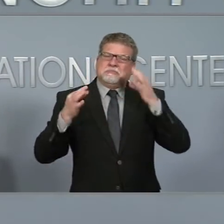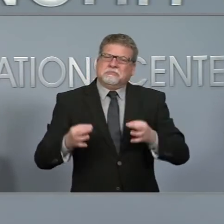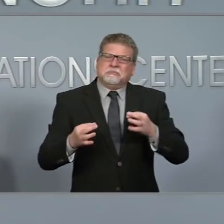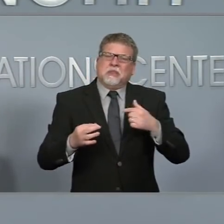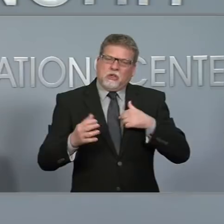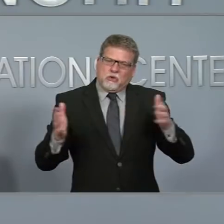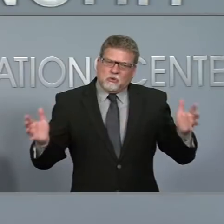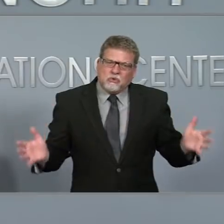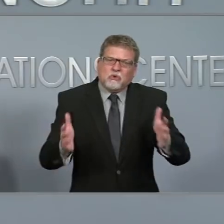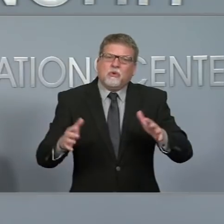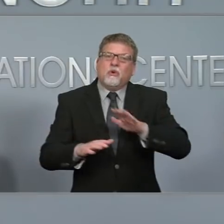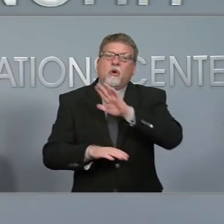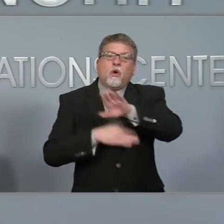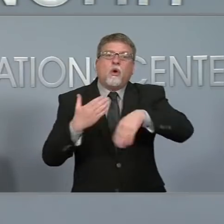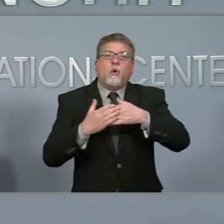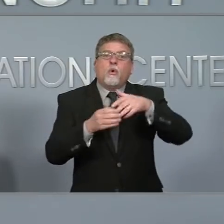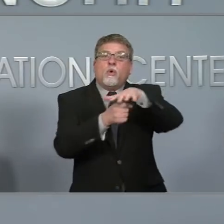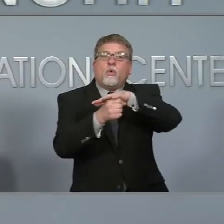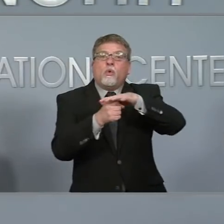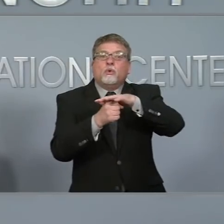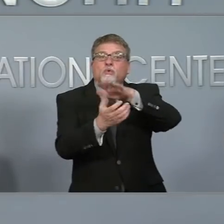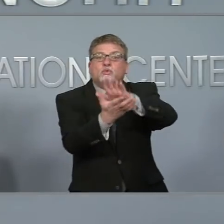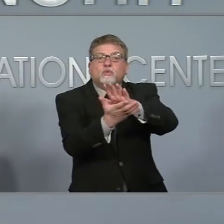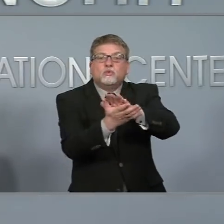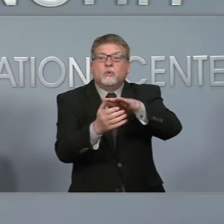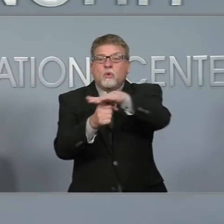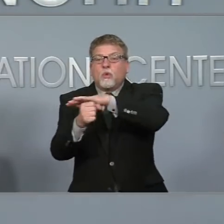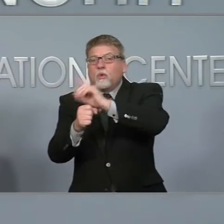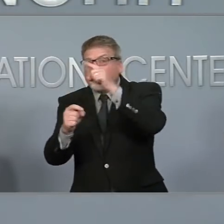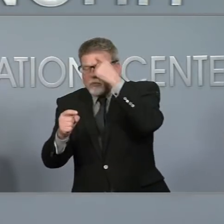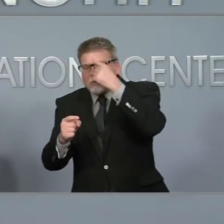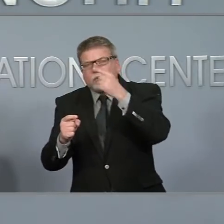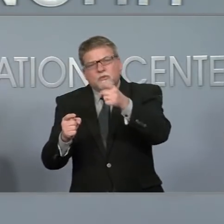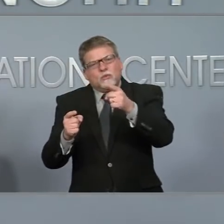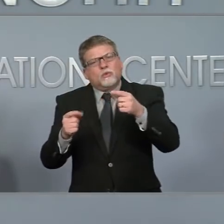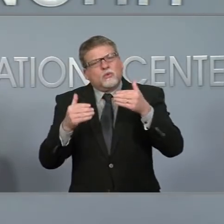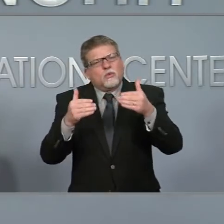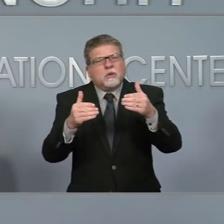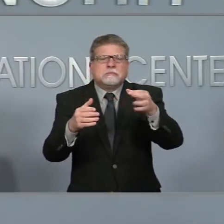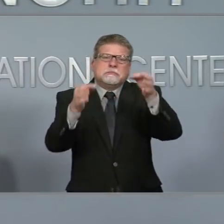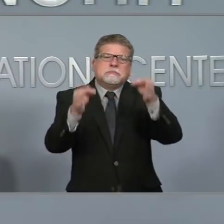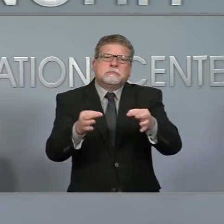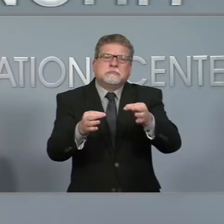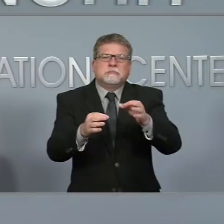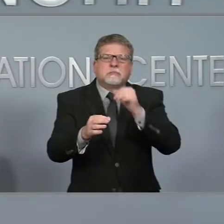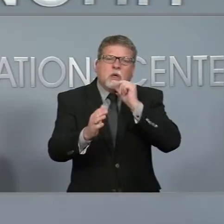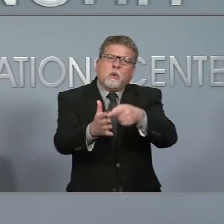Debido a todos estos factores.